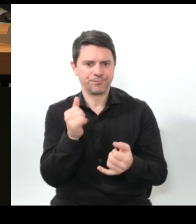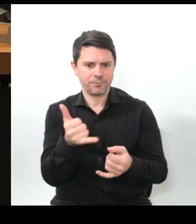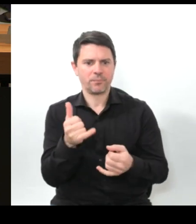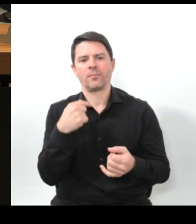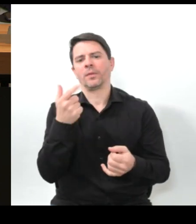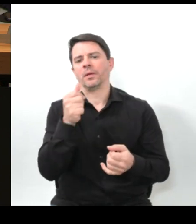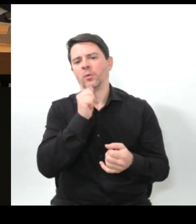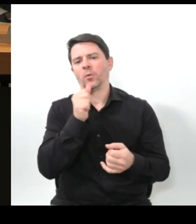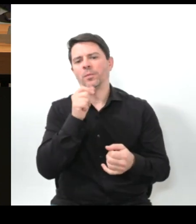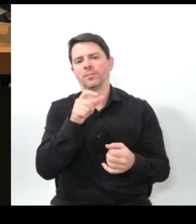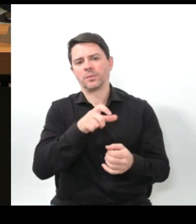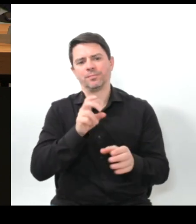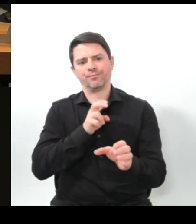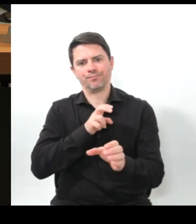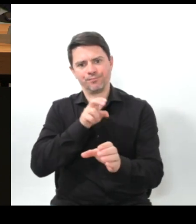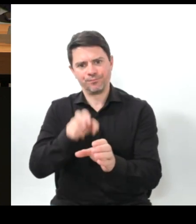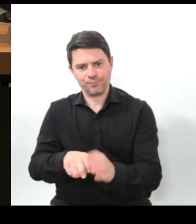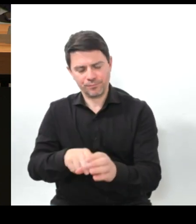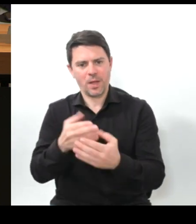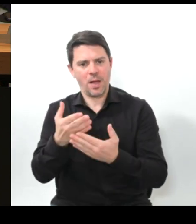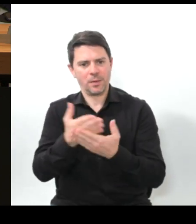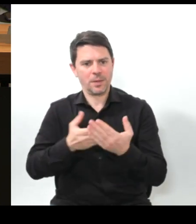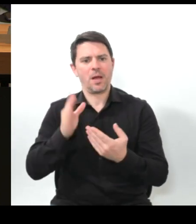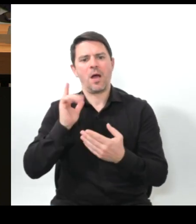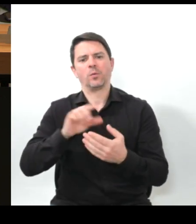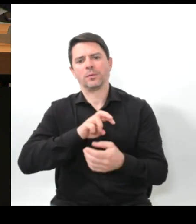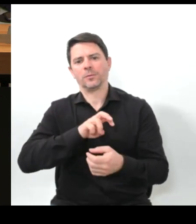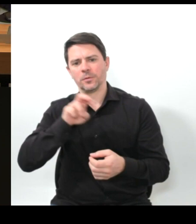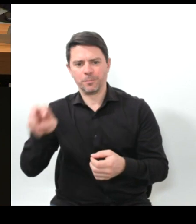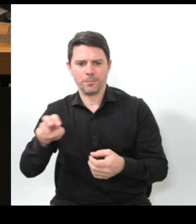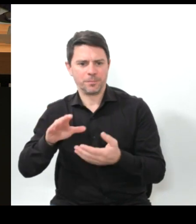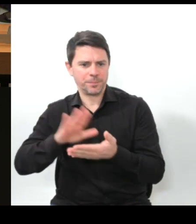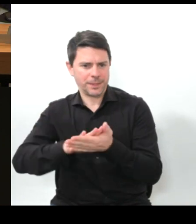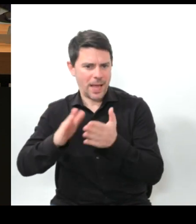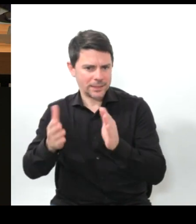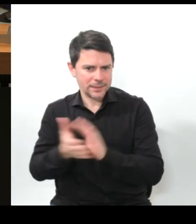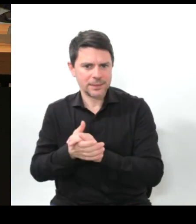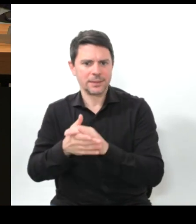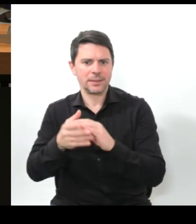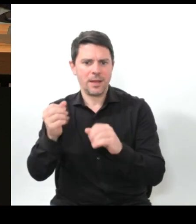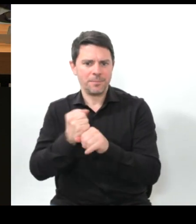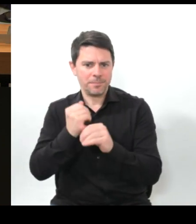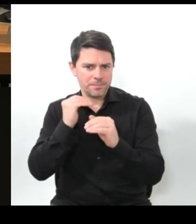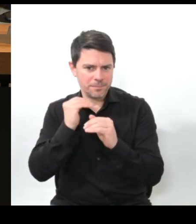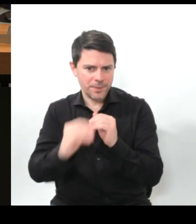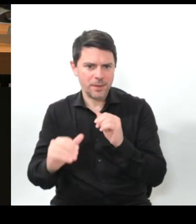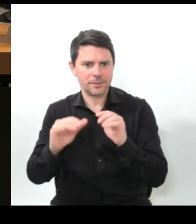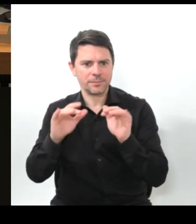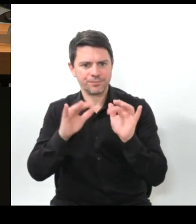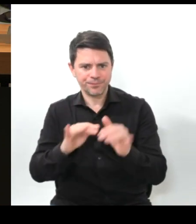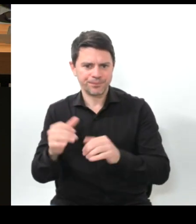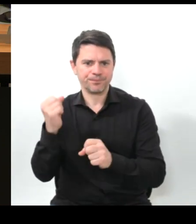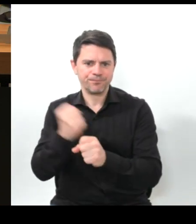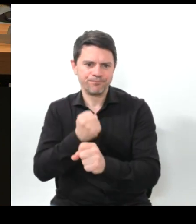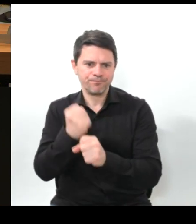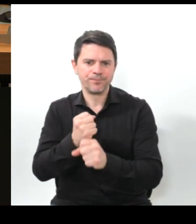denen wir stehen. Diejenigen, die im Beruf sind im Beruf zu halten, weil viele über ihre Arbeitsbedingungen